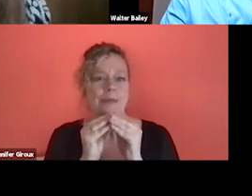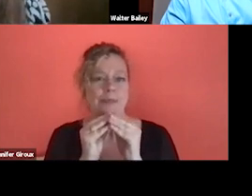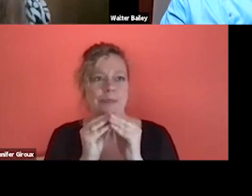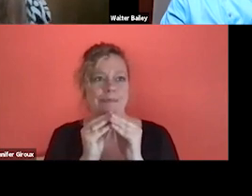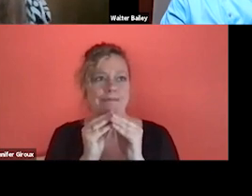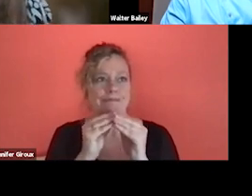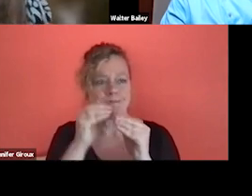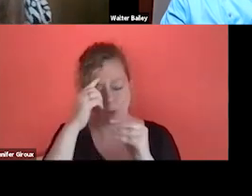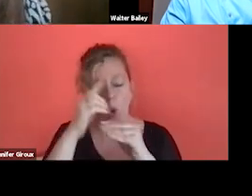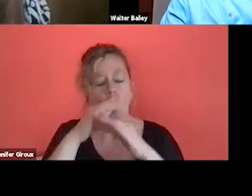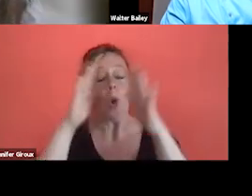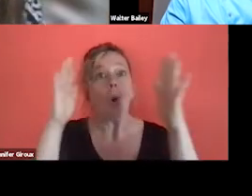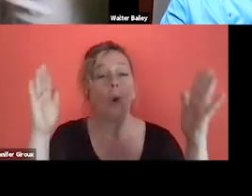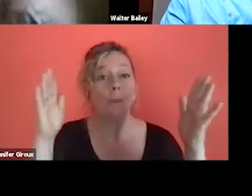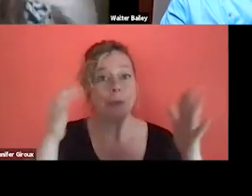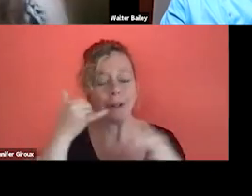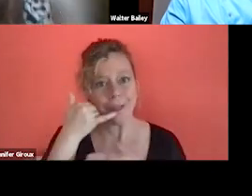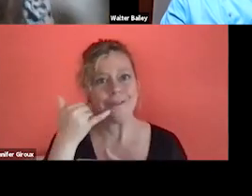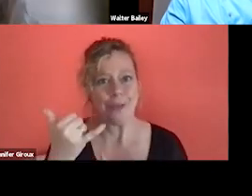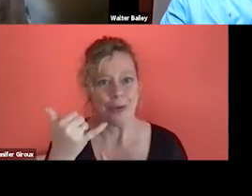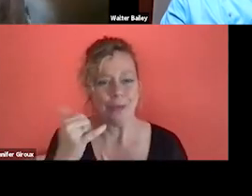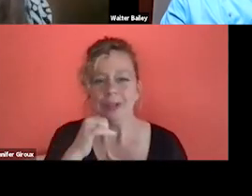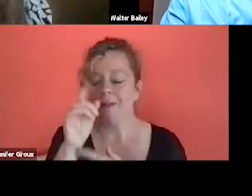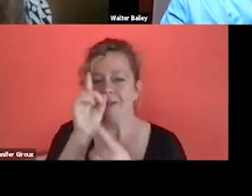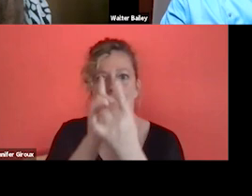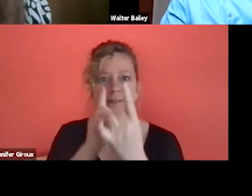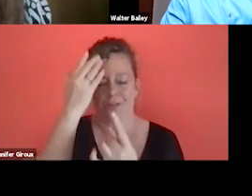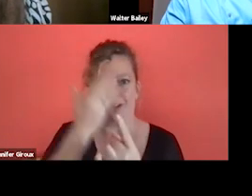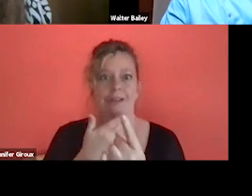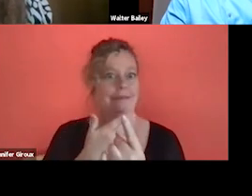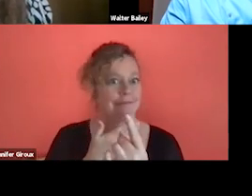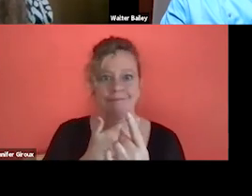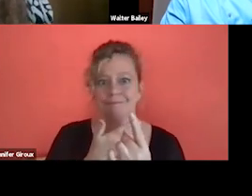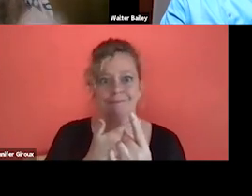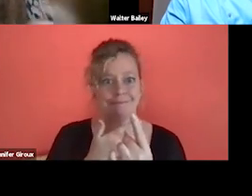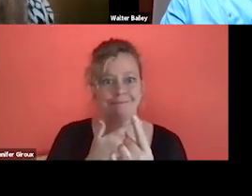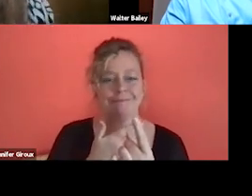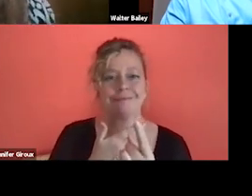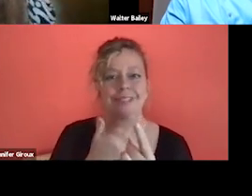Las personas son más abiertas cuando hablan por teléfono, quizás cuando no tienen que enfrentarse a nadie. Como mencioné,